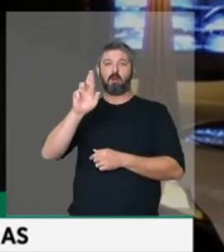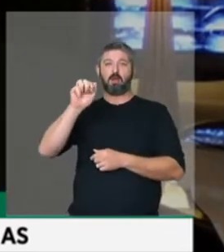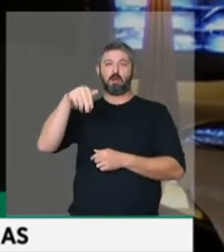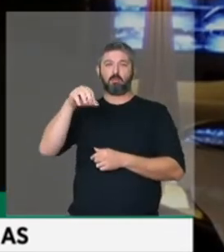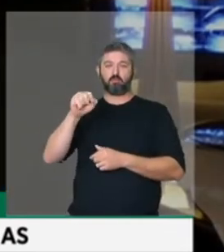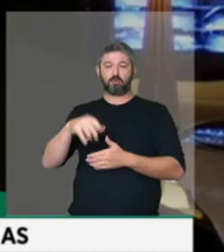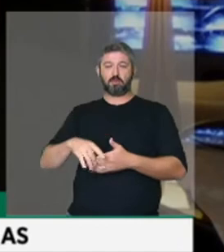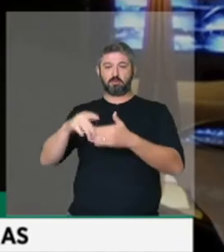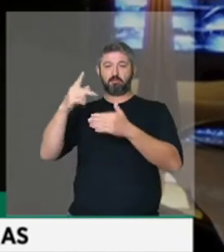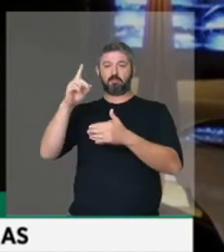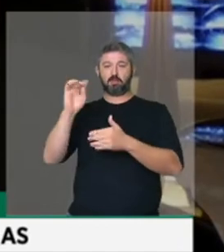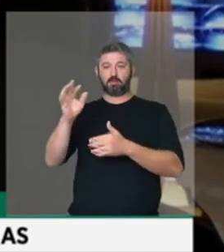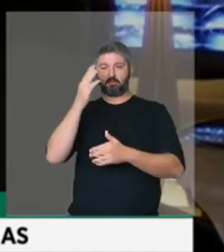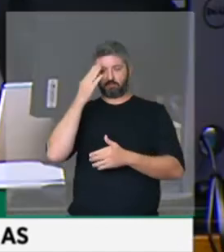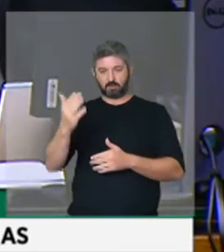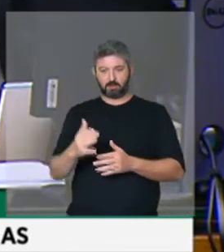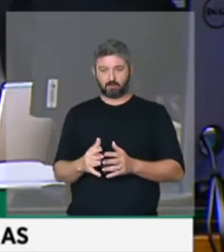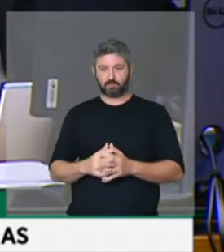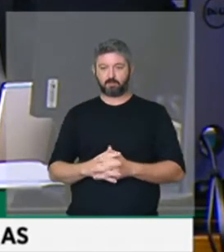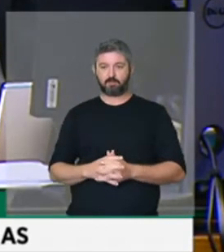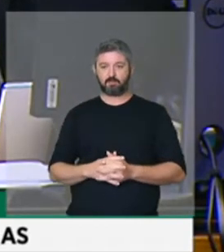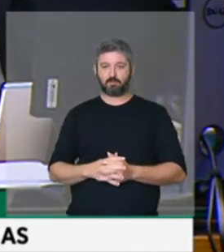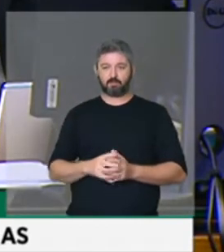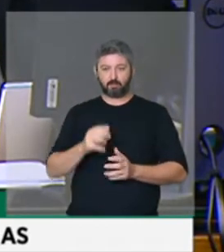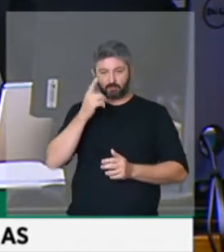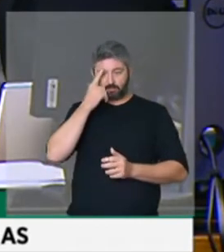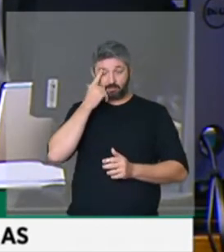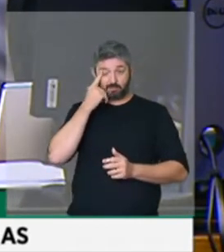QUERIA PEDIR A V.EXA. QUE ASSIM QUE FOR POSSÍVEL...